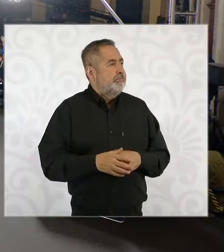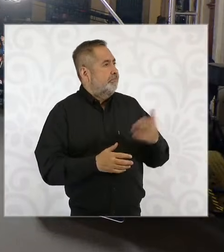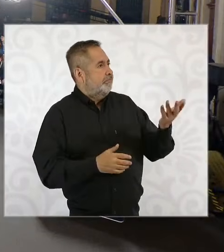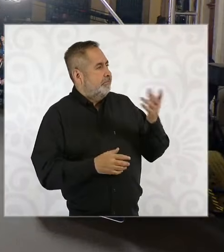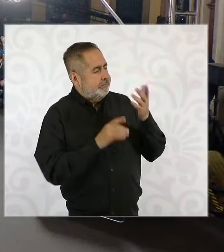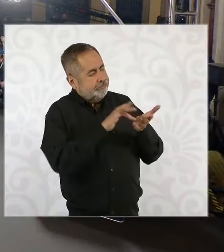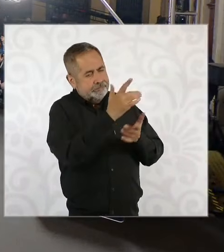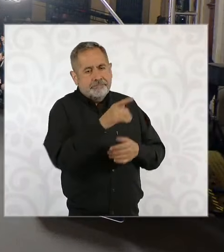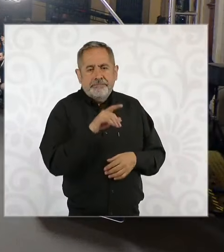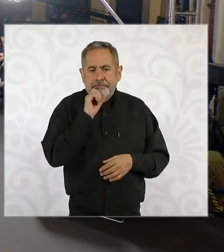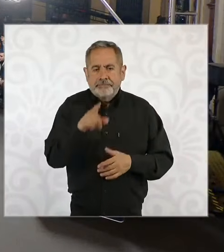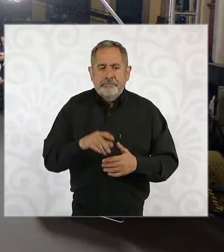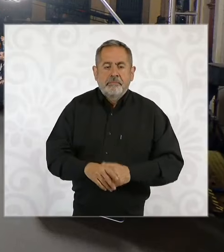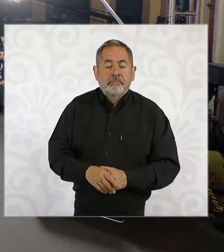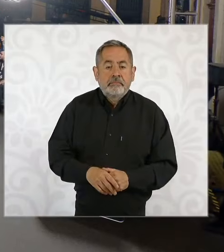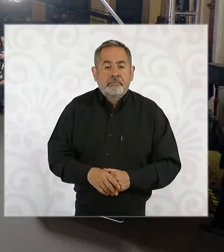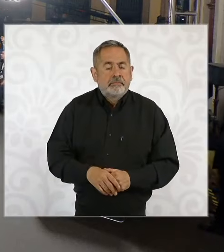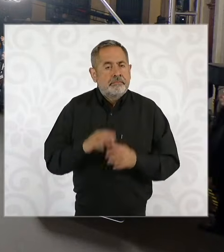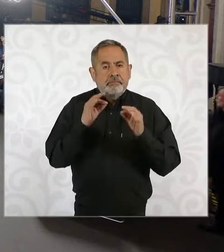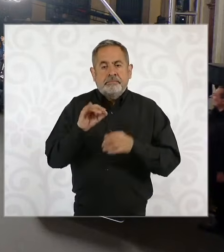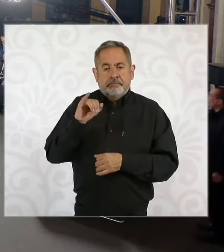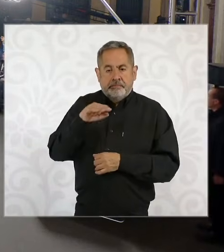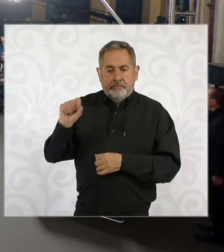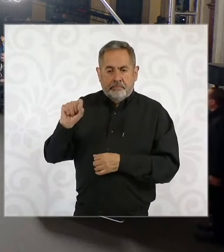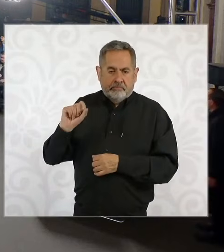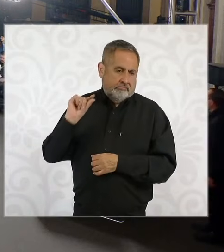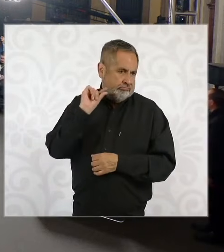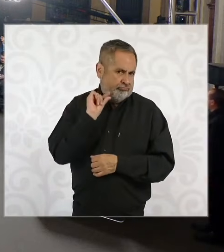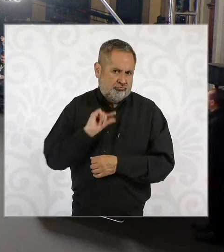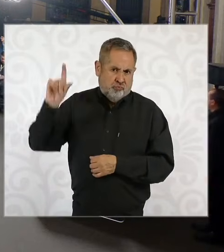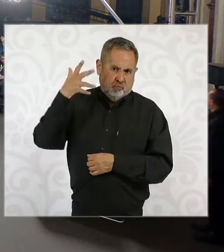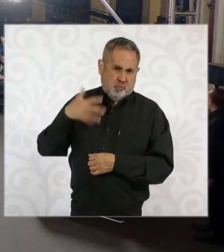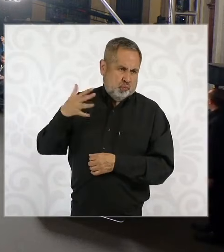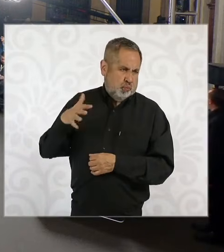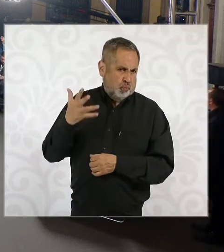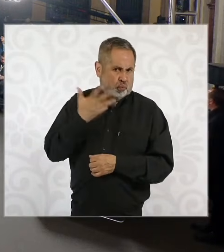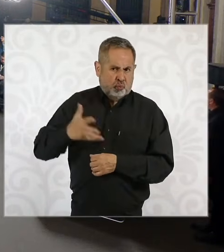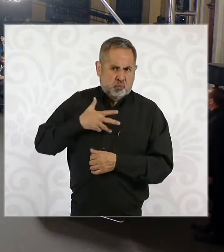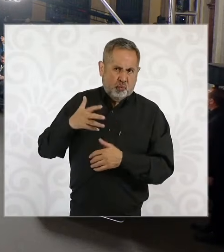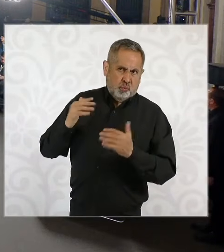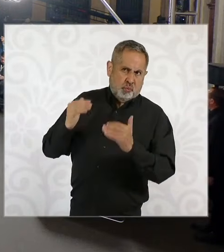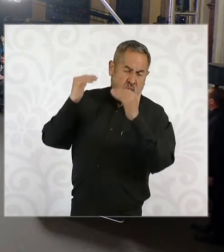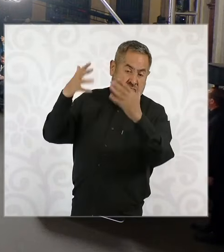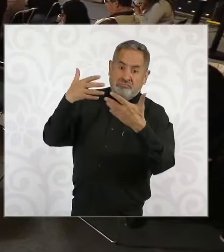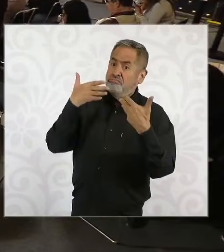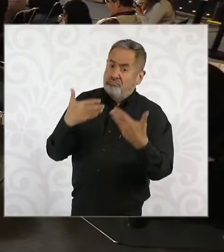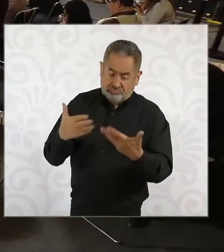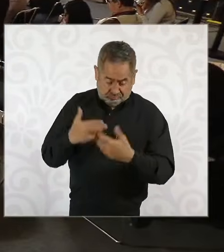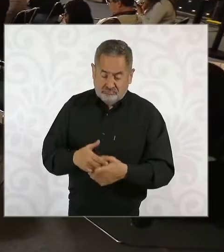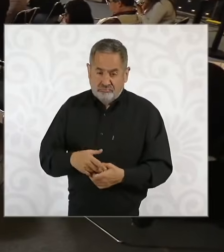pues efectivamente el Seguro Social es una gran institución y yo lo puedo este pues asegurar